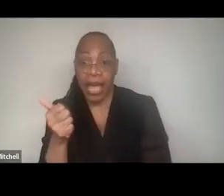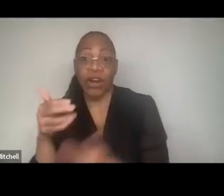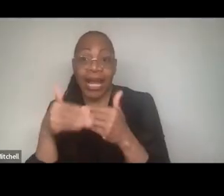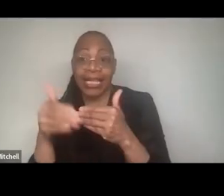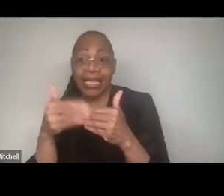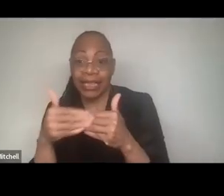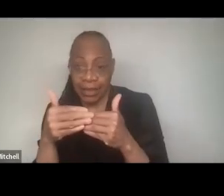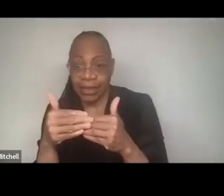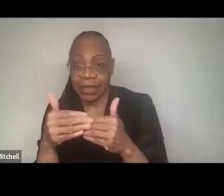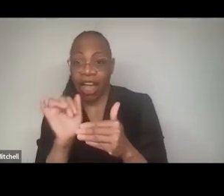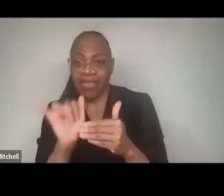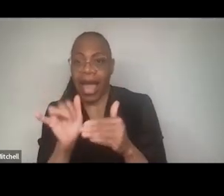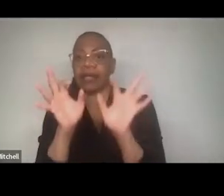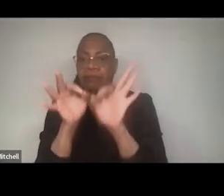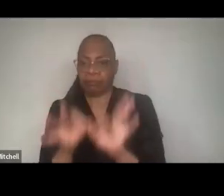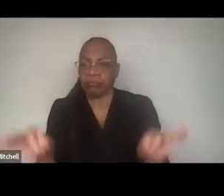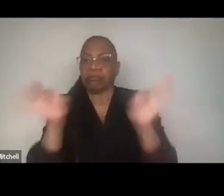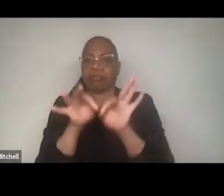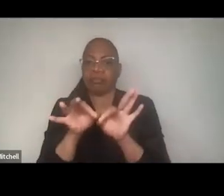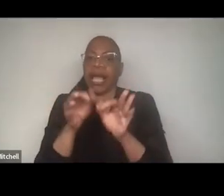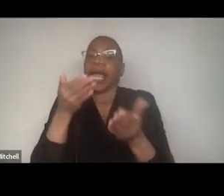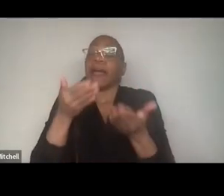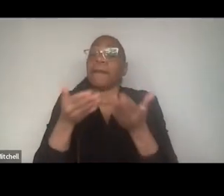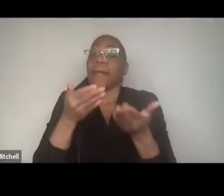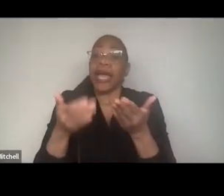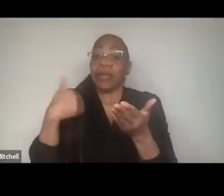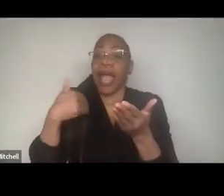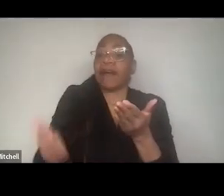Es muy importante. Eso también podría abrir el paso a otros listados.